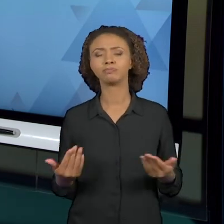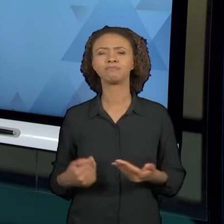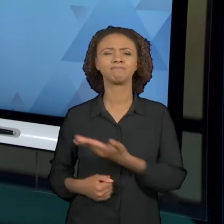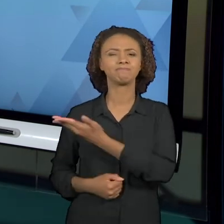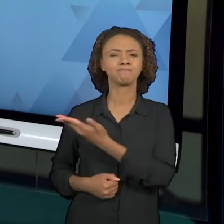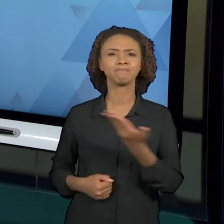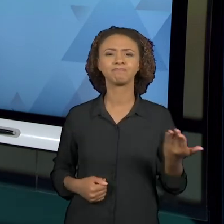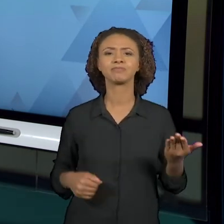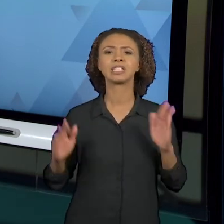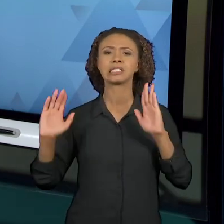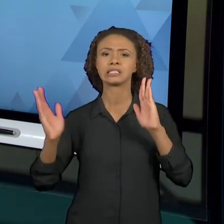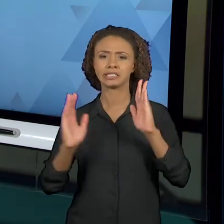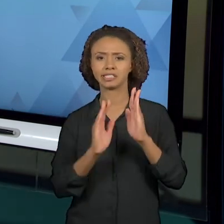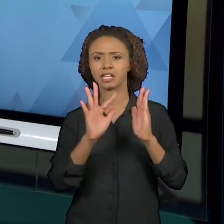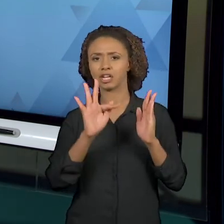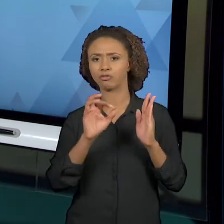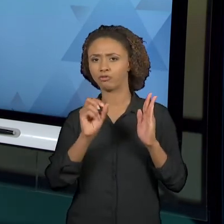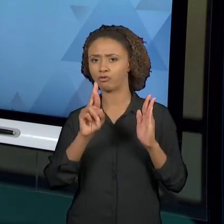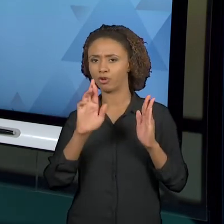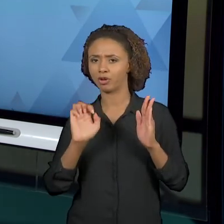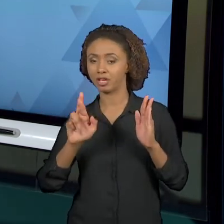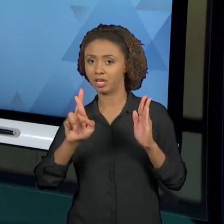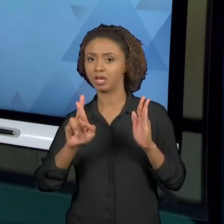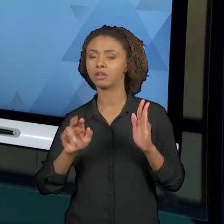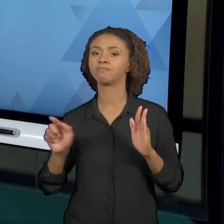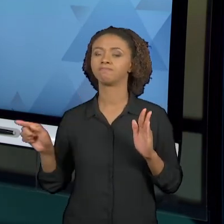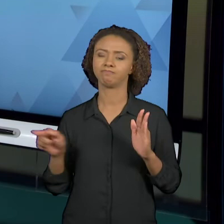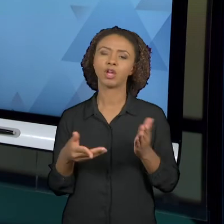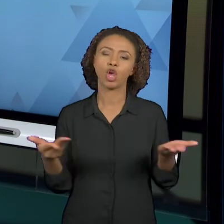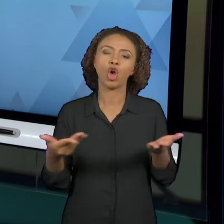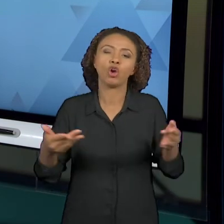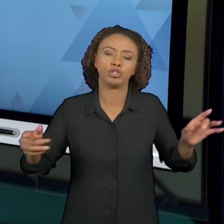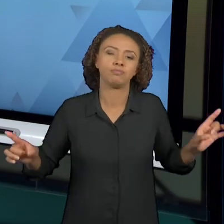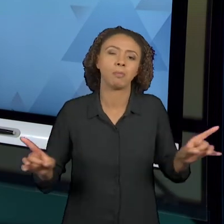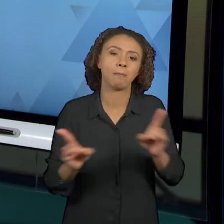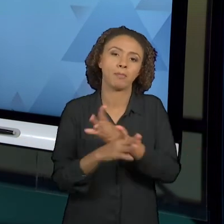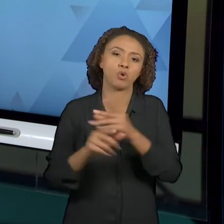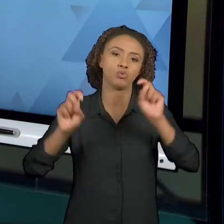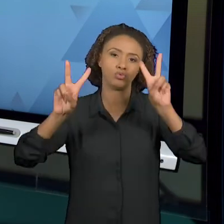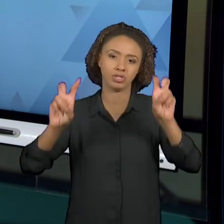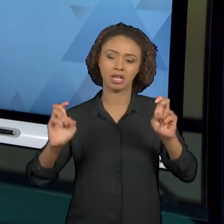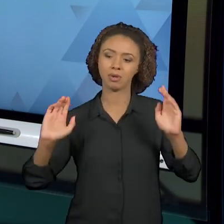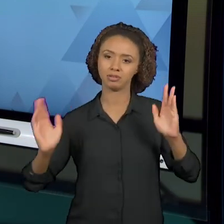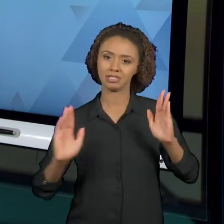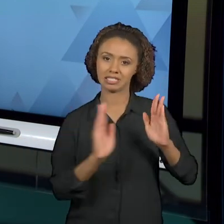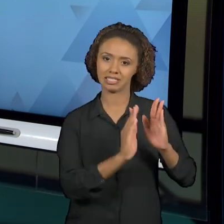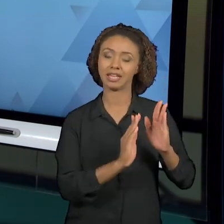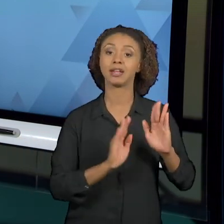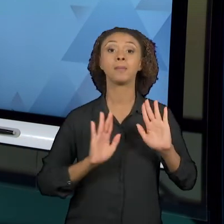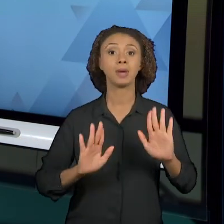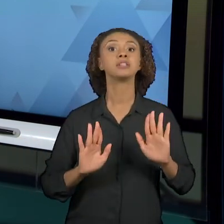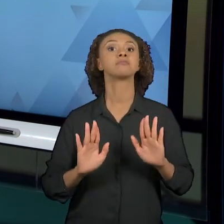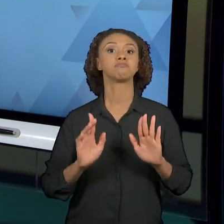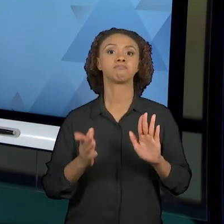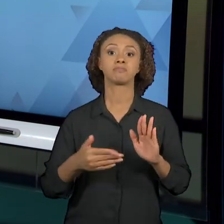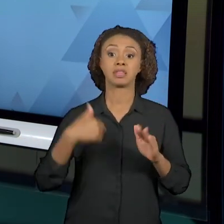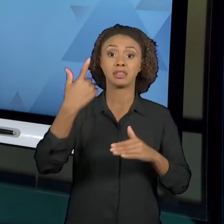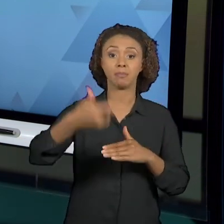FECHANDO DENTRO DO CONTEXTO DAS SÉRIES, MAS A GENTE VAI RETOMÁ-LA, PORQUE AGORA A GENTE VAI